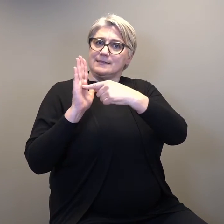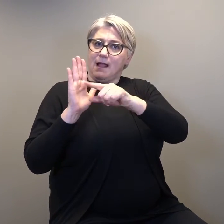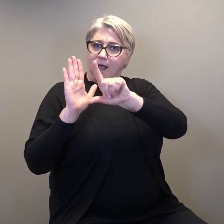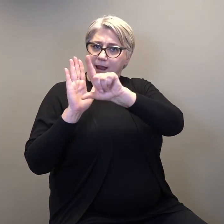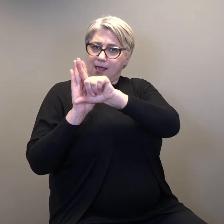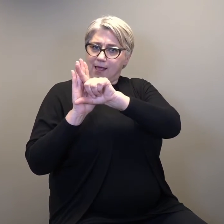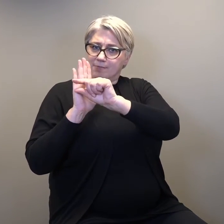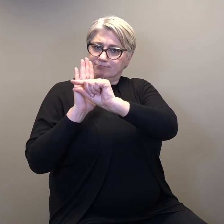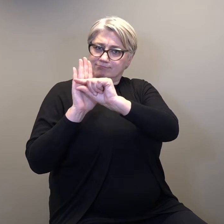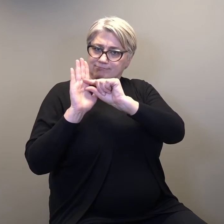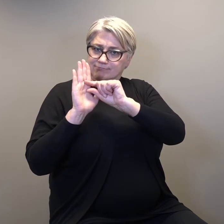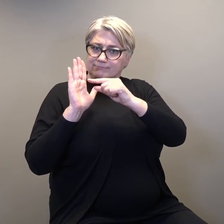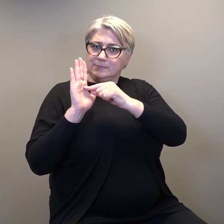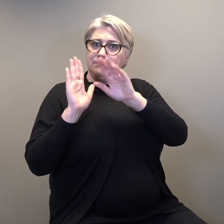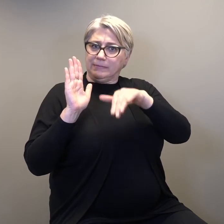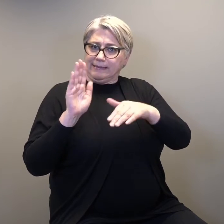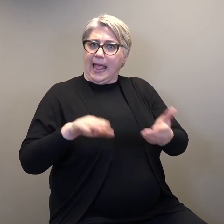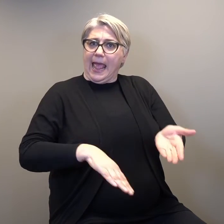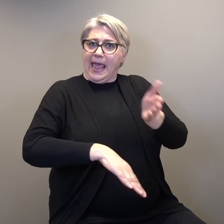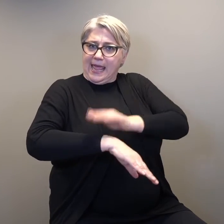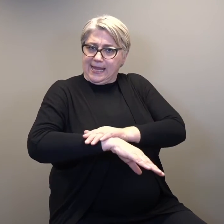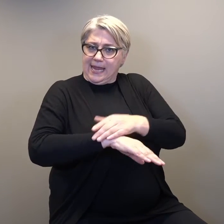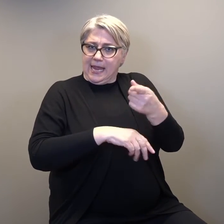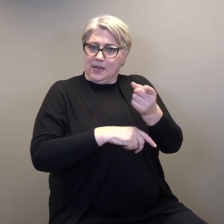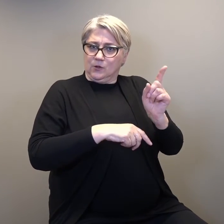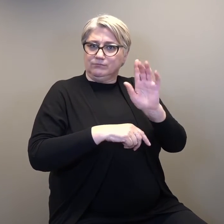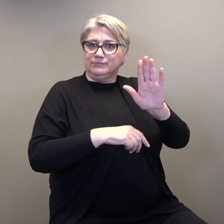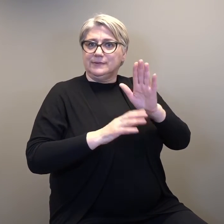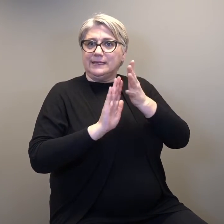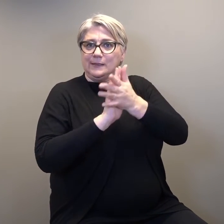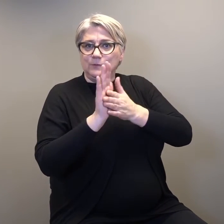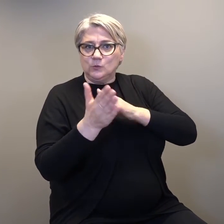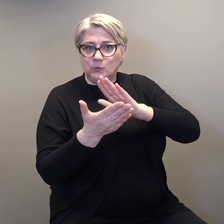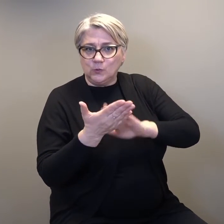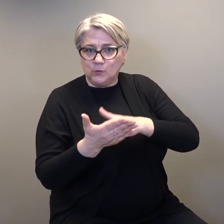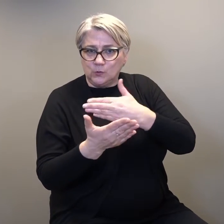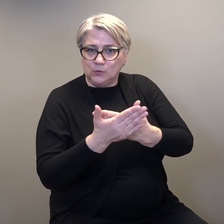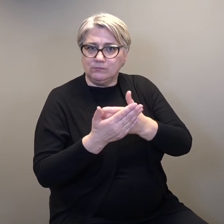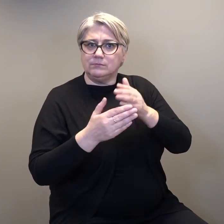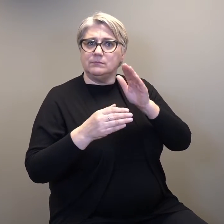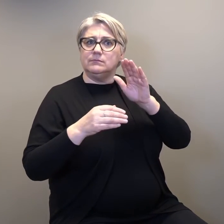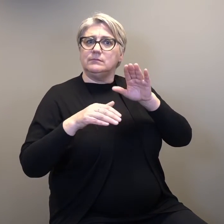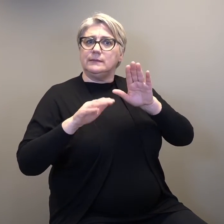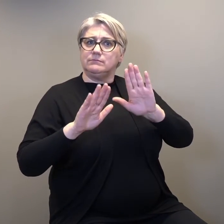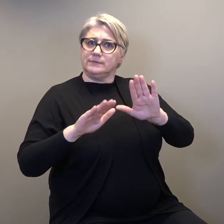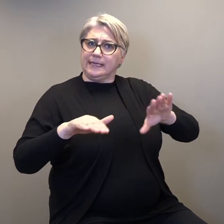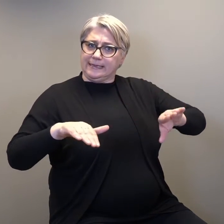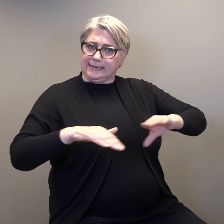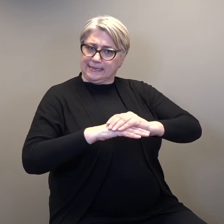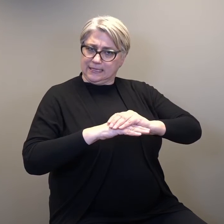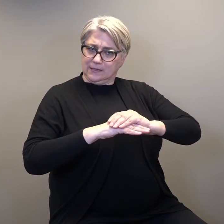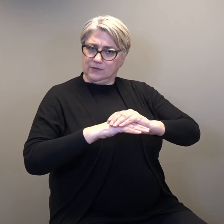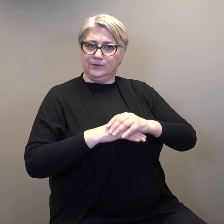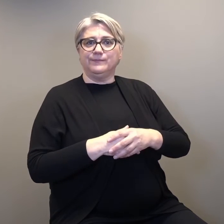lagasetningu þar sem réttur þeirra til táknmálstúlkunar væri tryggður.